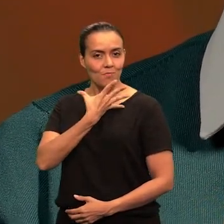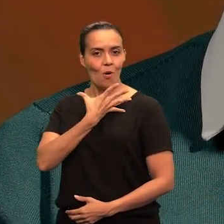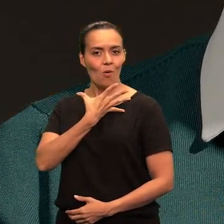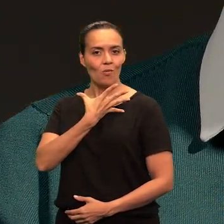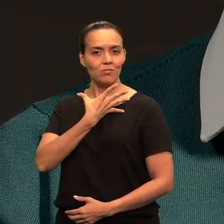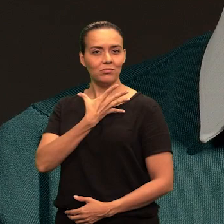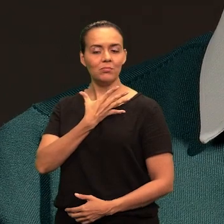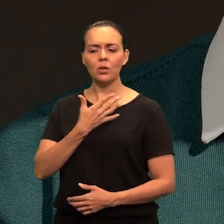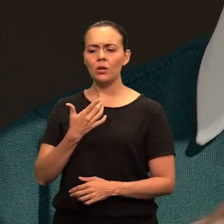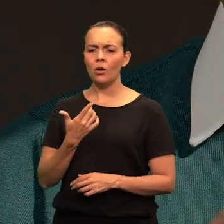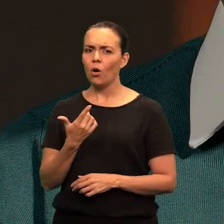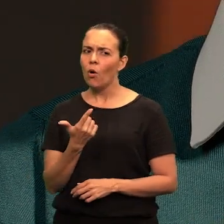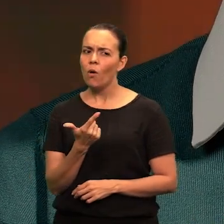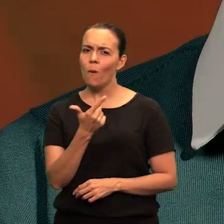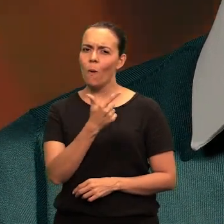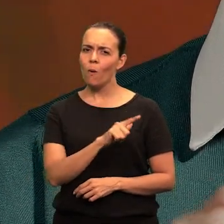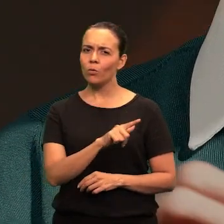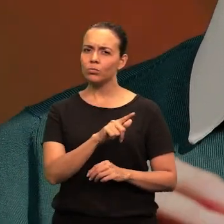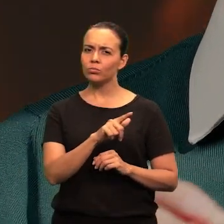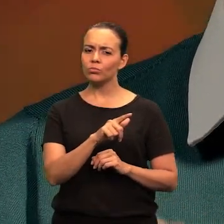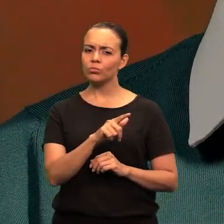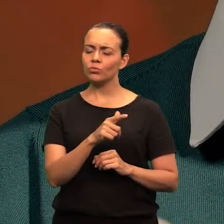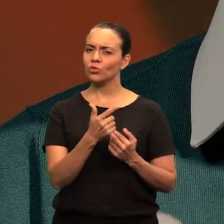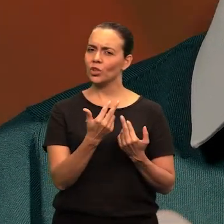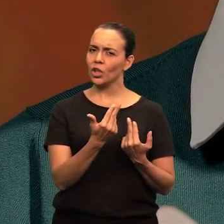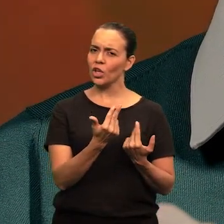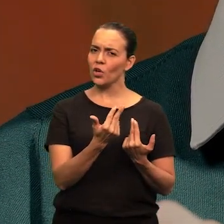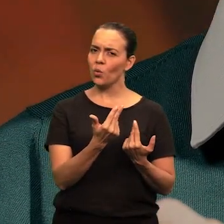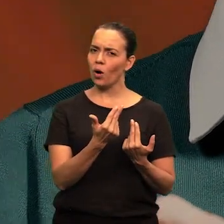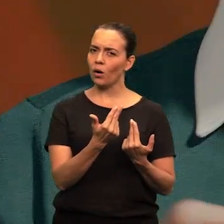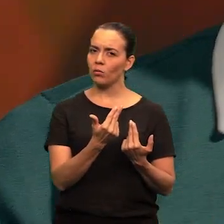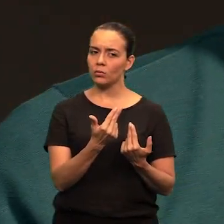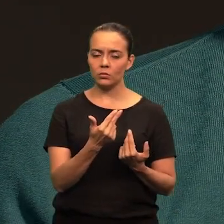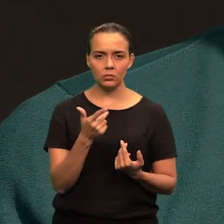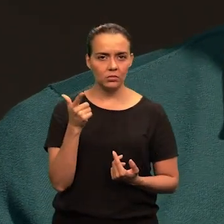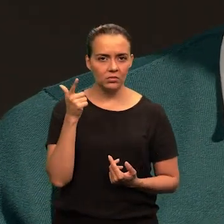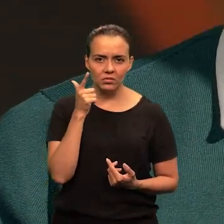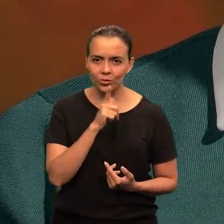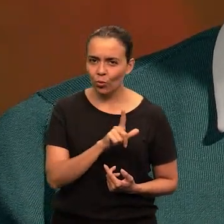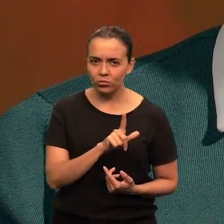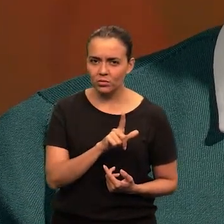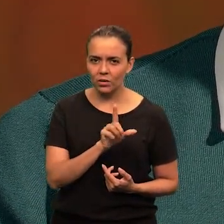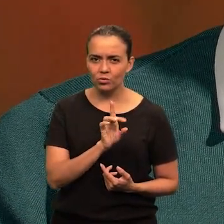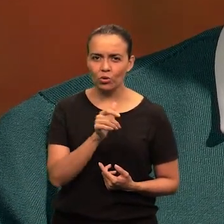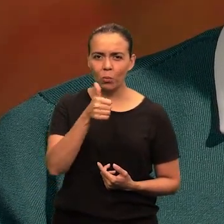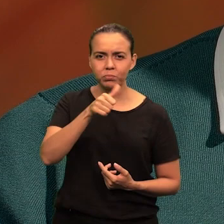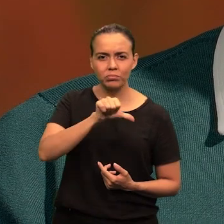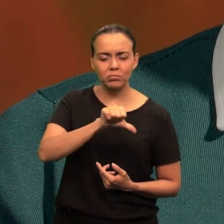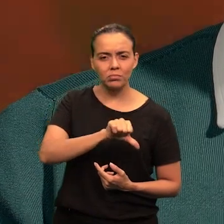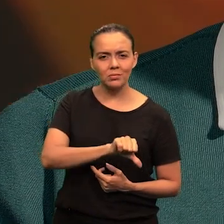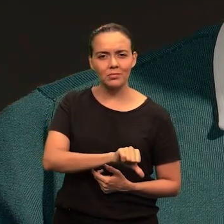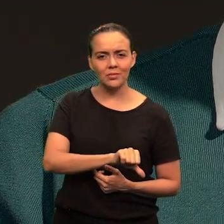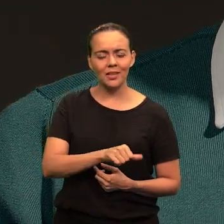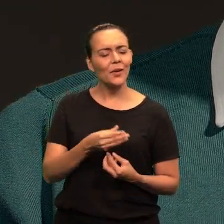e outros governam com as mesmas regras e não têm êxito? Ou, colocando de outra forma, é: